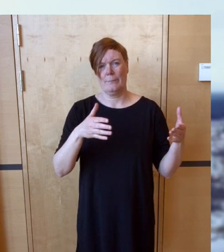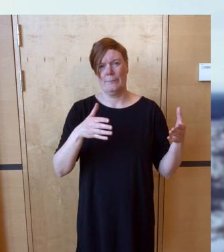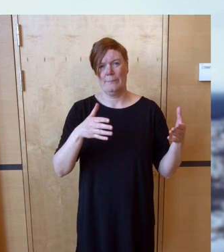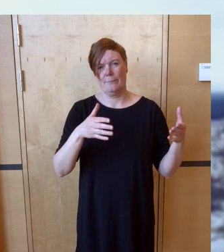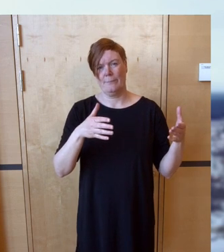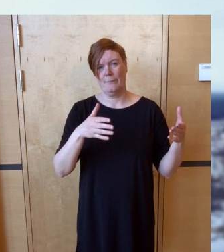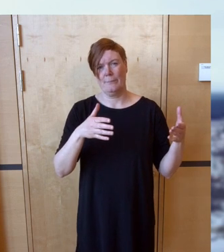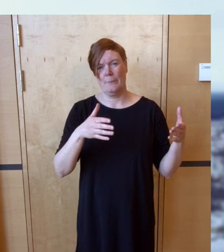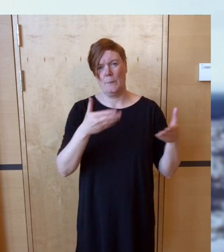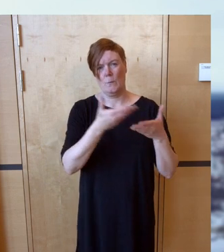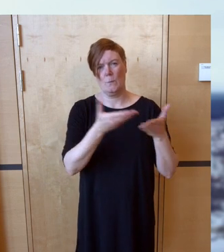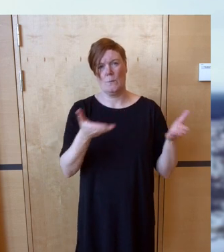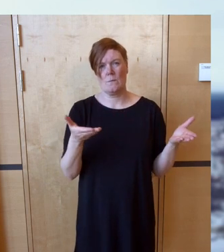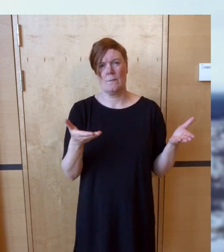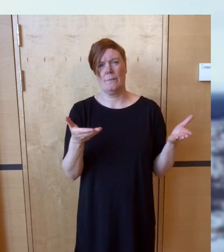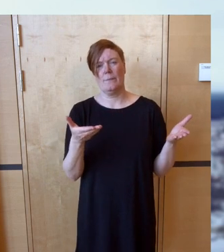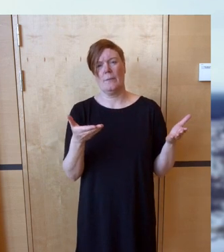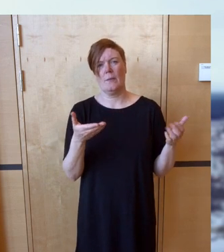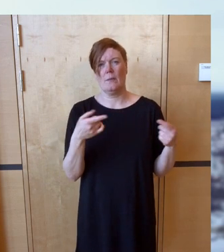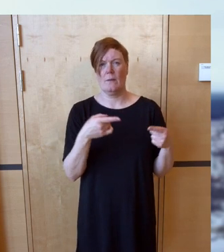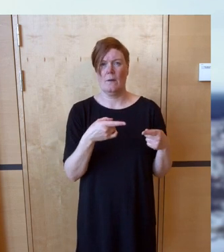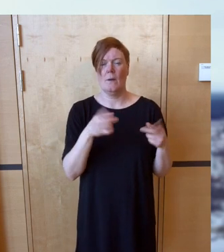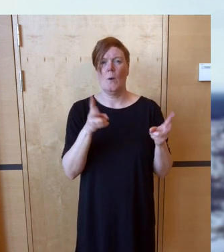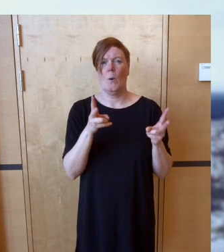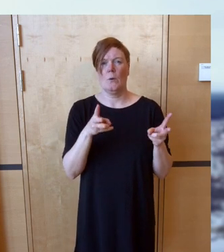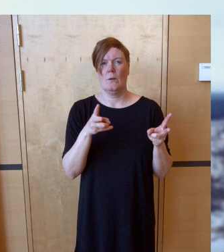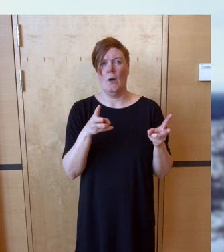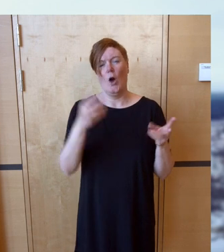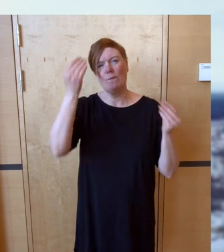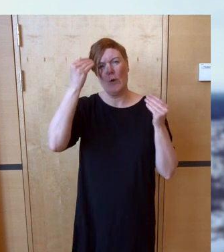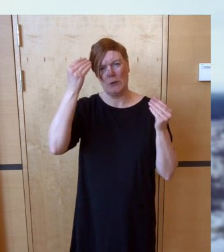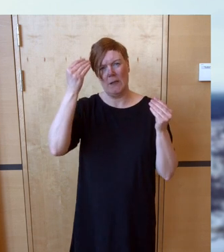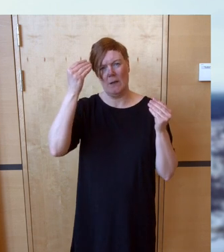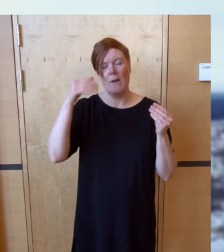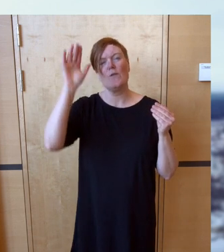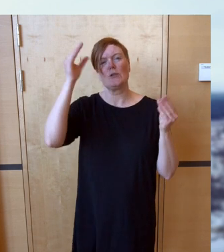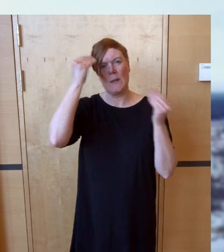Jag äter upptäcka ett utbud Vad gäller vuxenutbildningen också vissa då gymnasieprogram